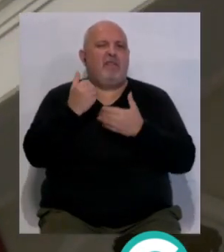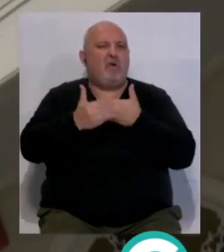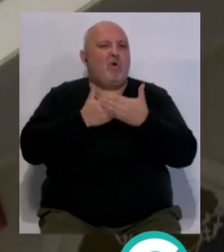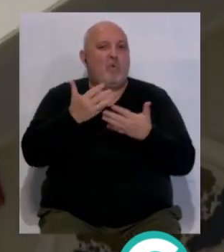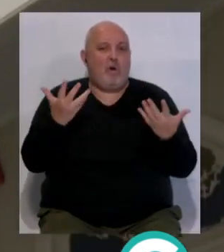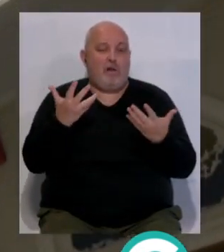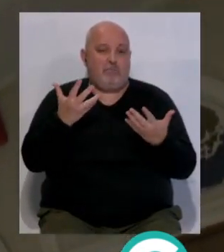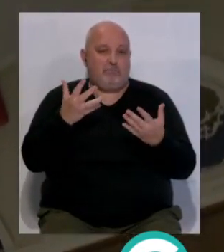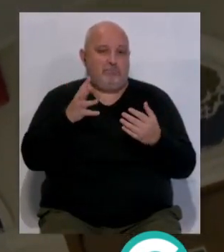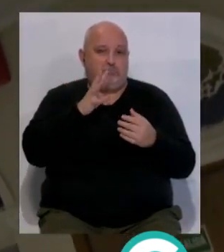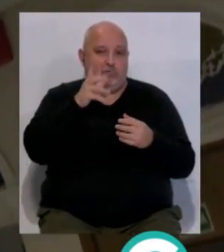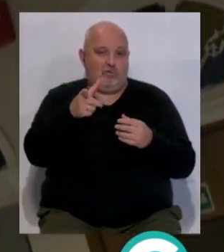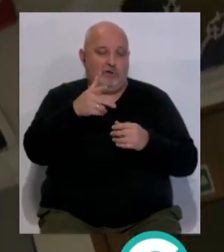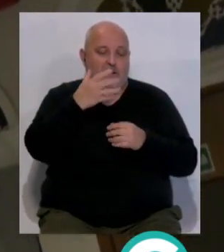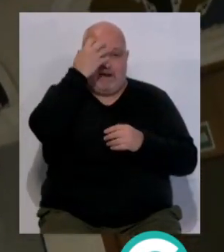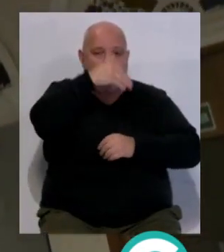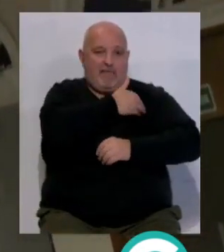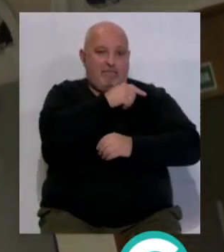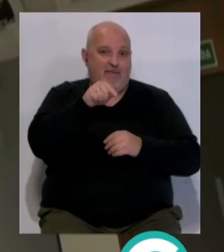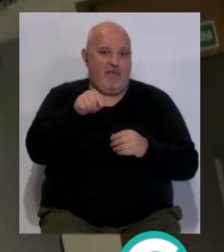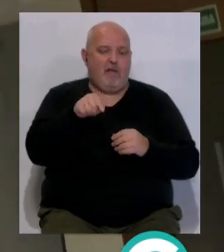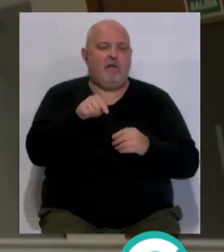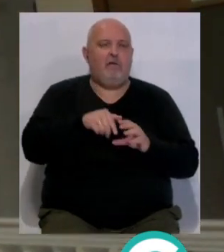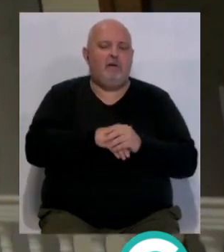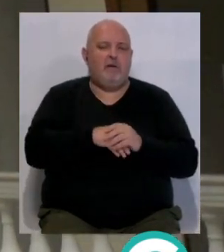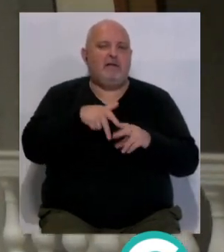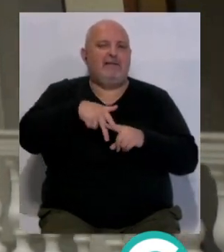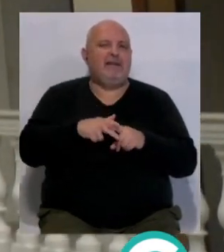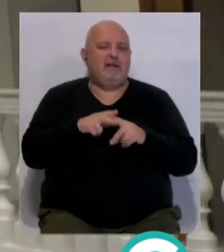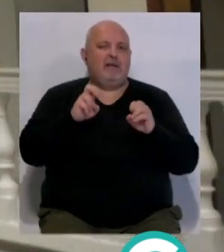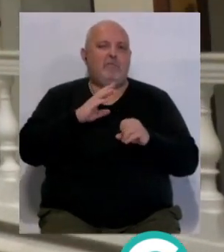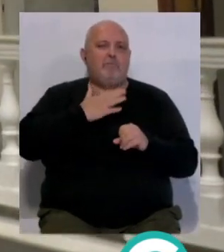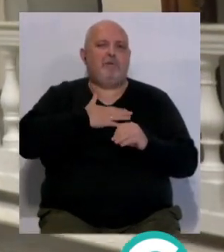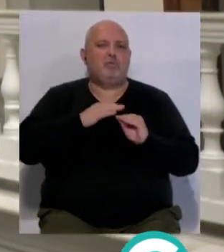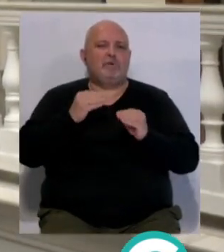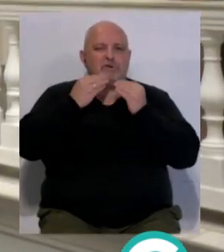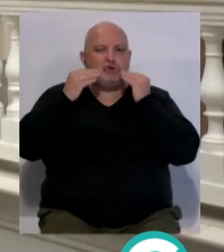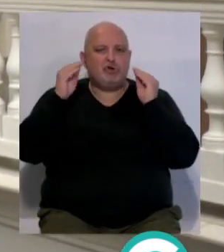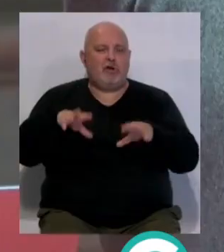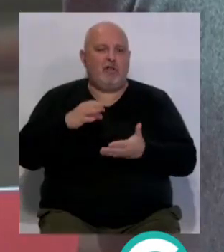aquí por esta Real Academia pues estarán los talleres de patrimonio histórico de la ciudad